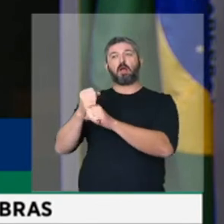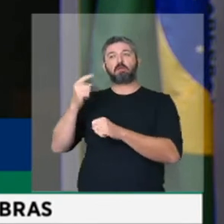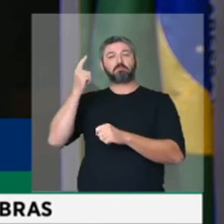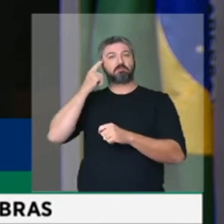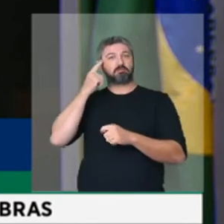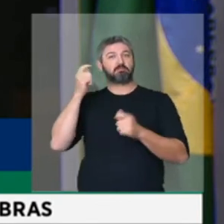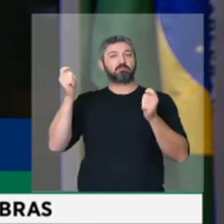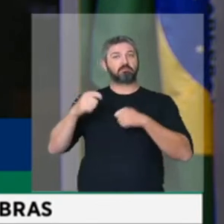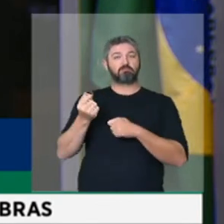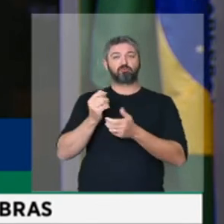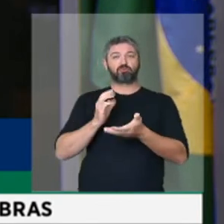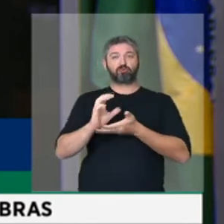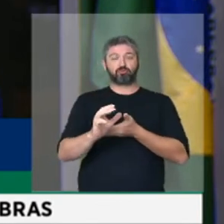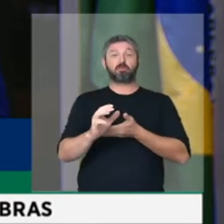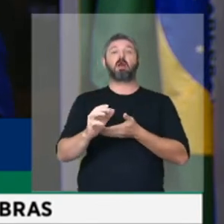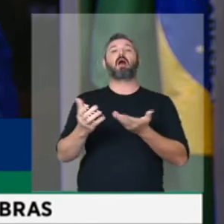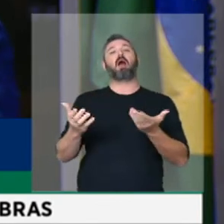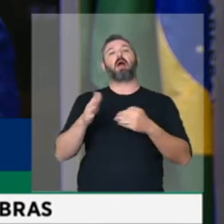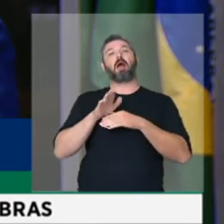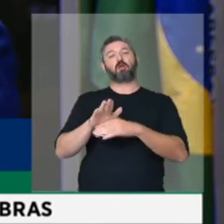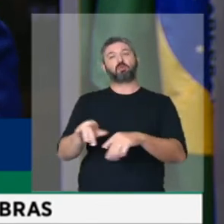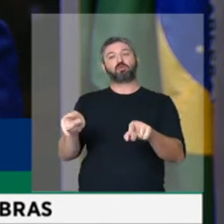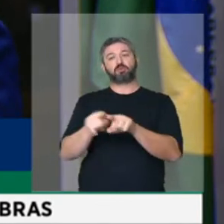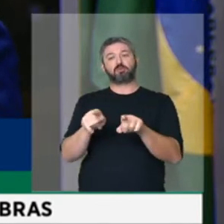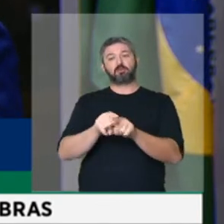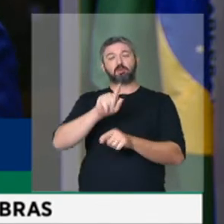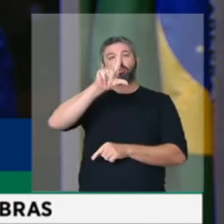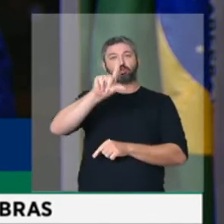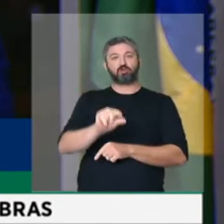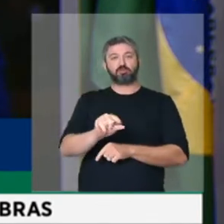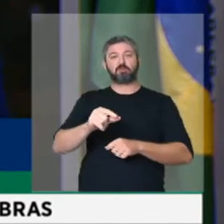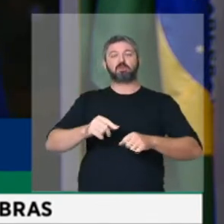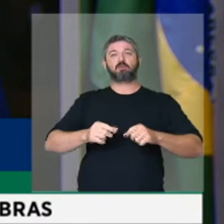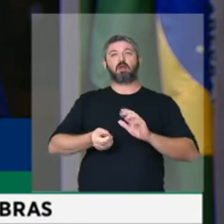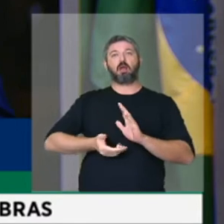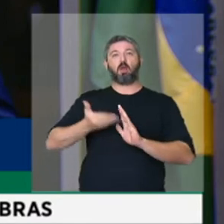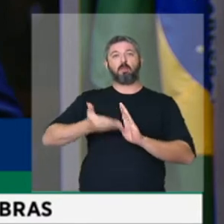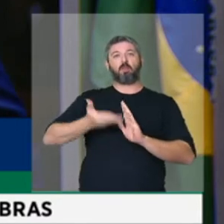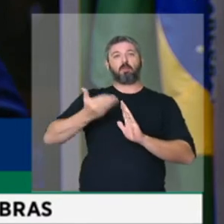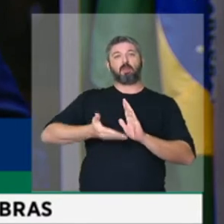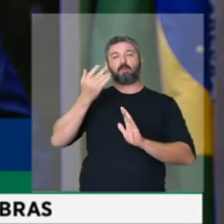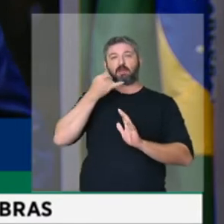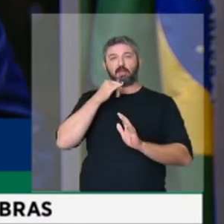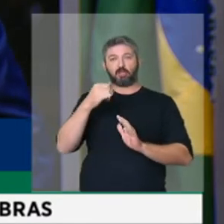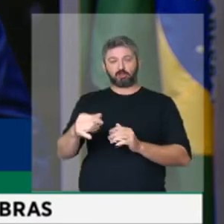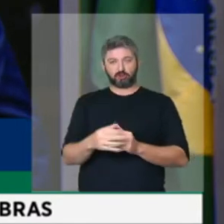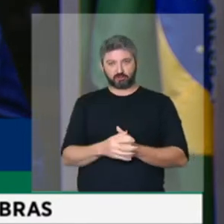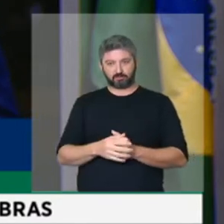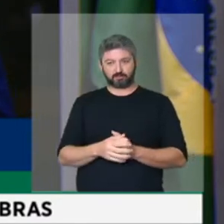PT. DA MESMA FORMA ESSA DESESTATIZAÇÃO TAMBÉM BENEFICIA EM MUITO O CONSUMIDOR, PORQUE NA CONTA DO DESENVOLVIMENTO ECONÔMICO,